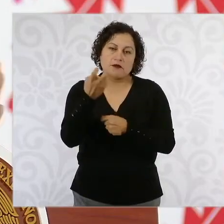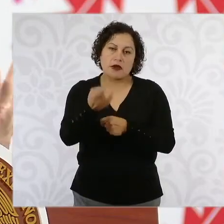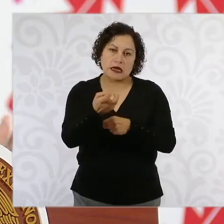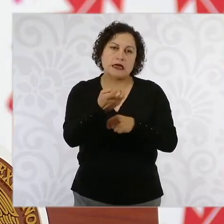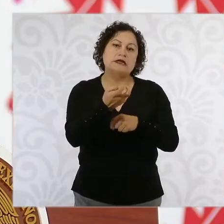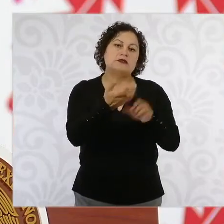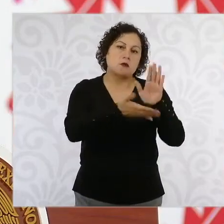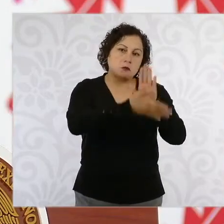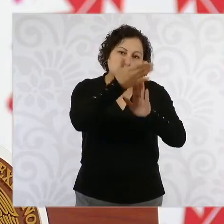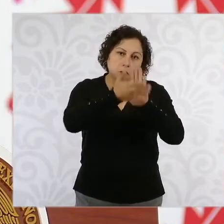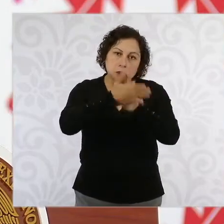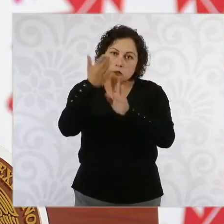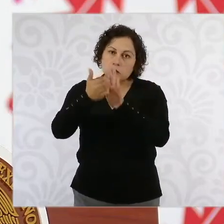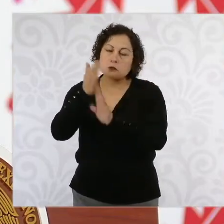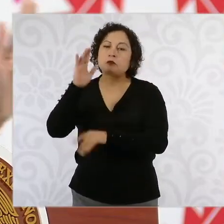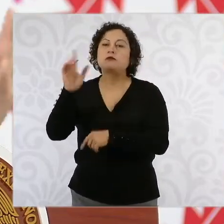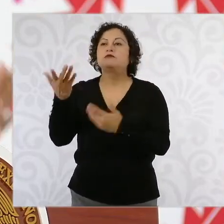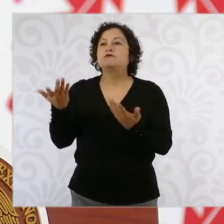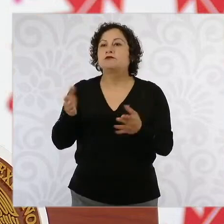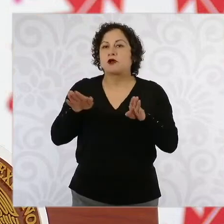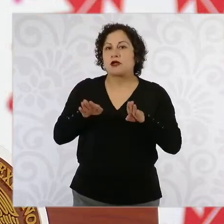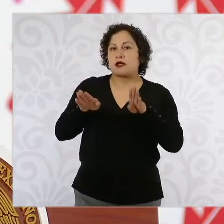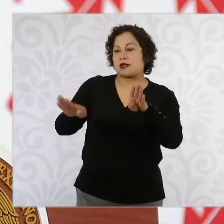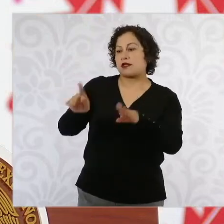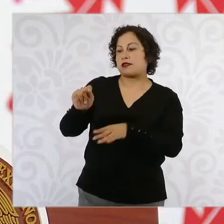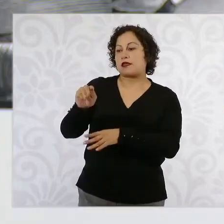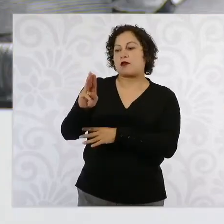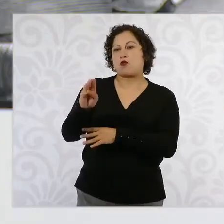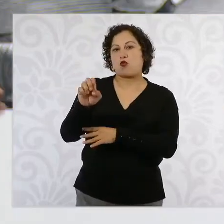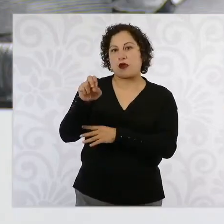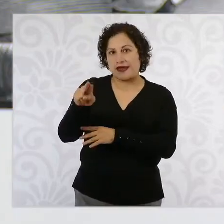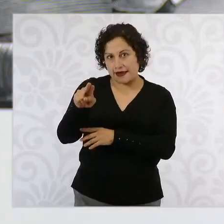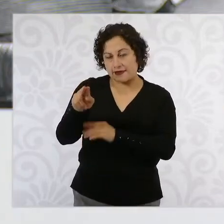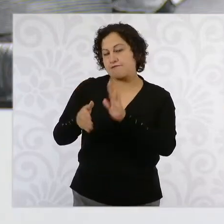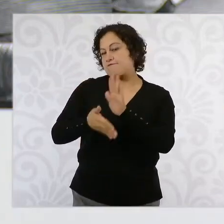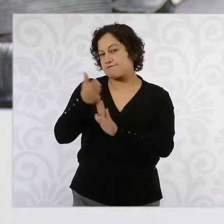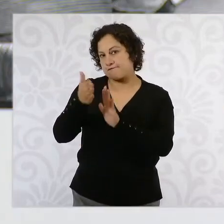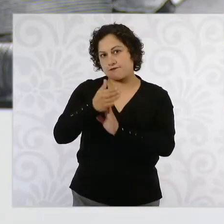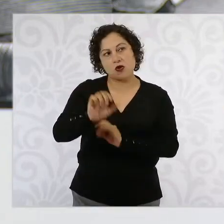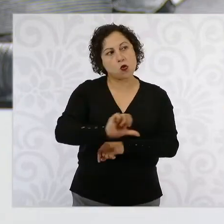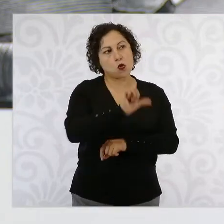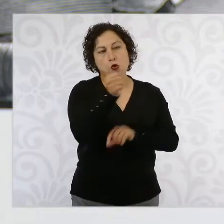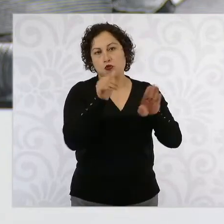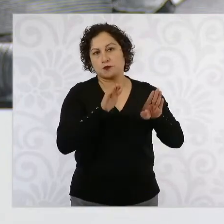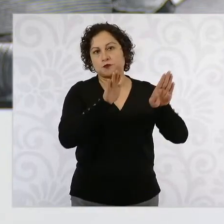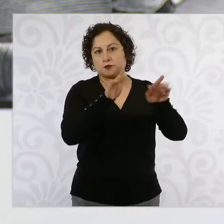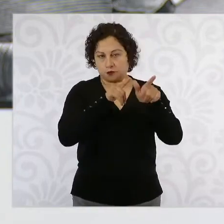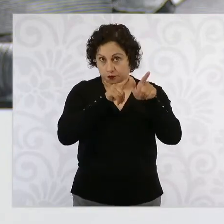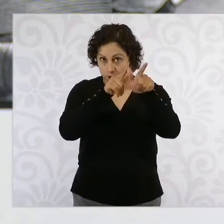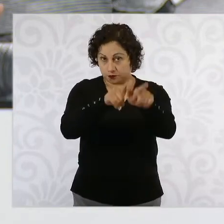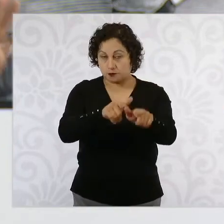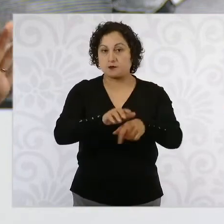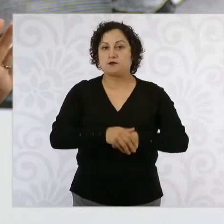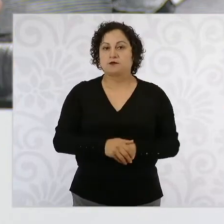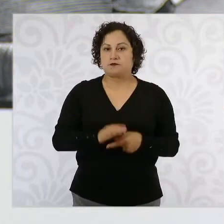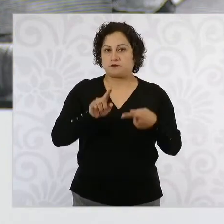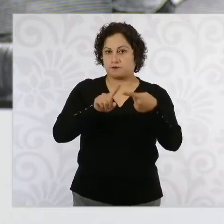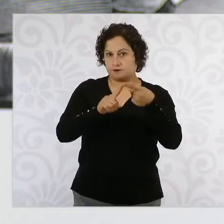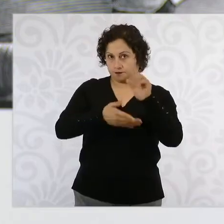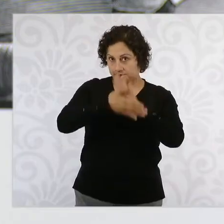de tamuin y otros aeropuertos que también vamos a desarrollar luego esa es obra pública por otro